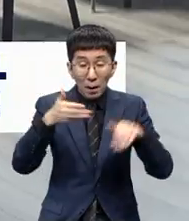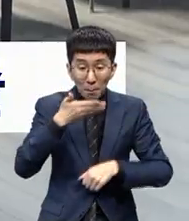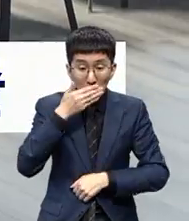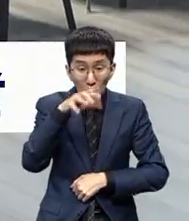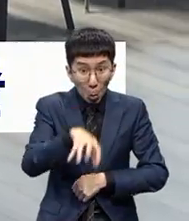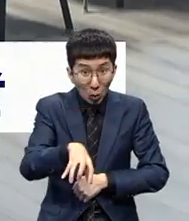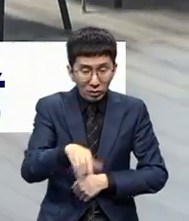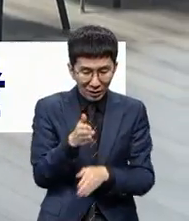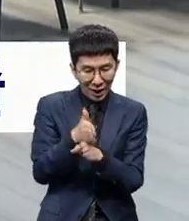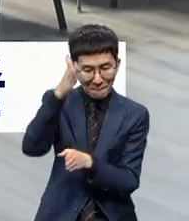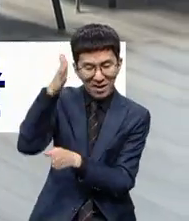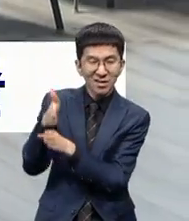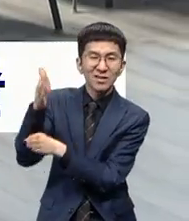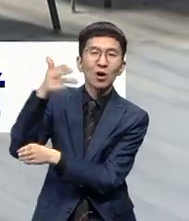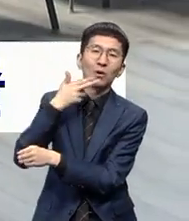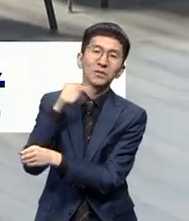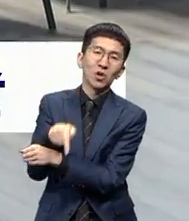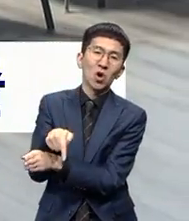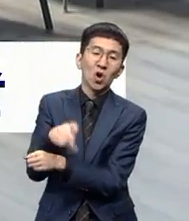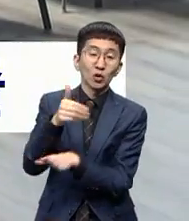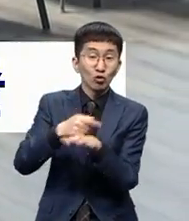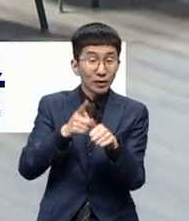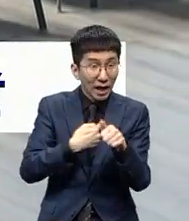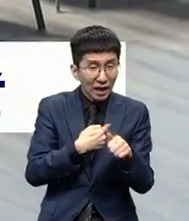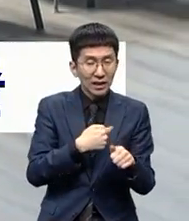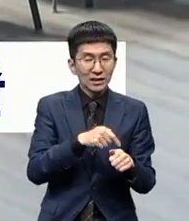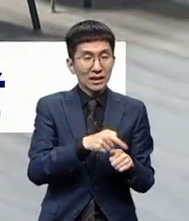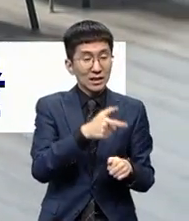없어서 식탁과 정수기, 살균소독기 등에서 코로나 바이러스가 검출됐습니다.